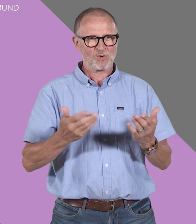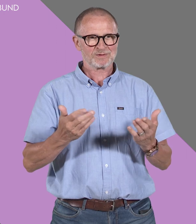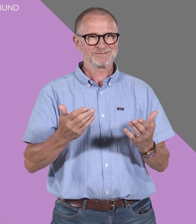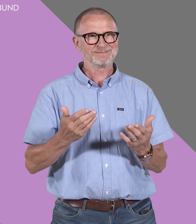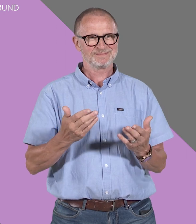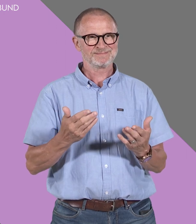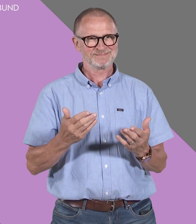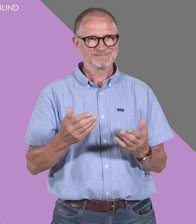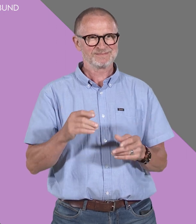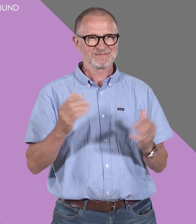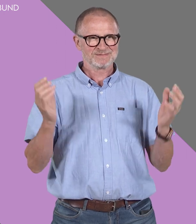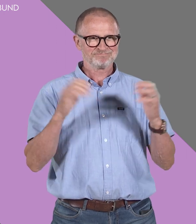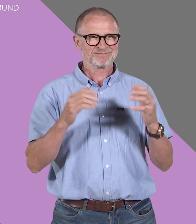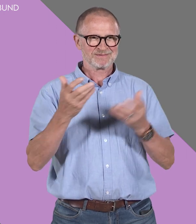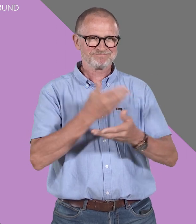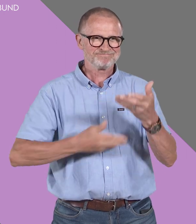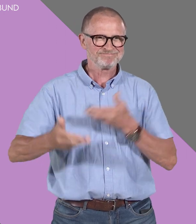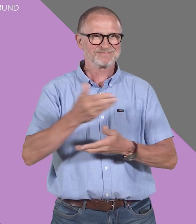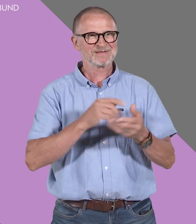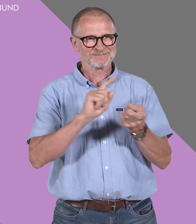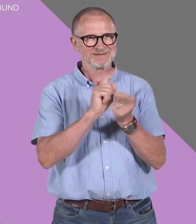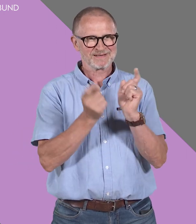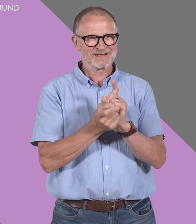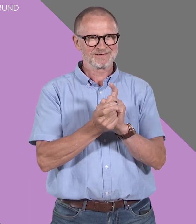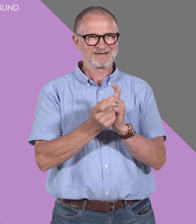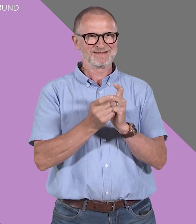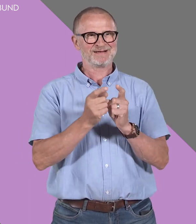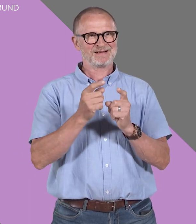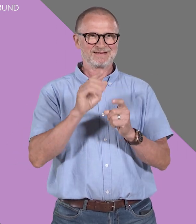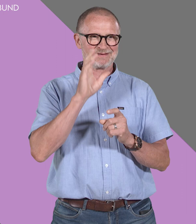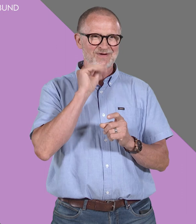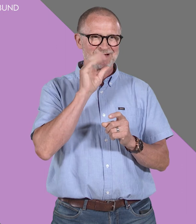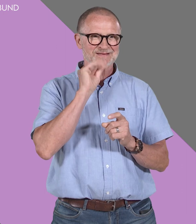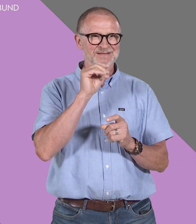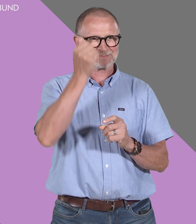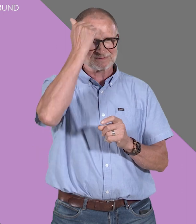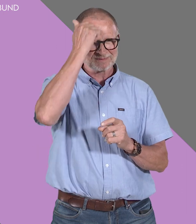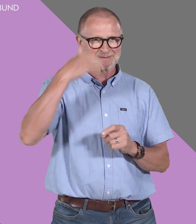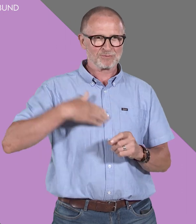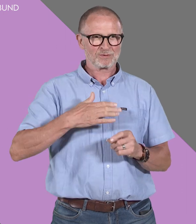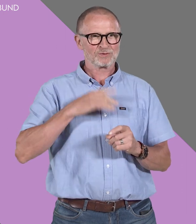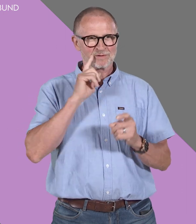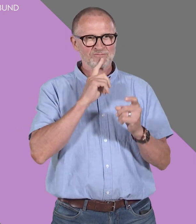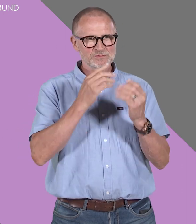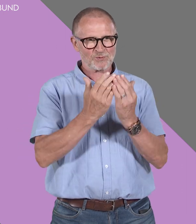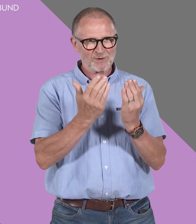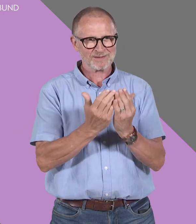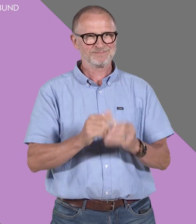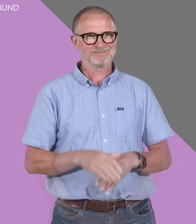Då blir det dags att sammankomma för minnen från Borgå dövskola.